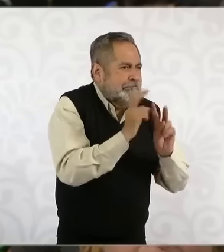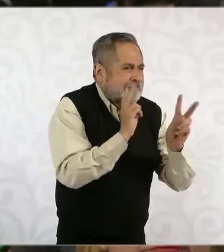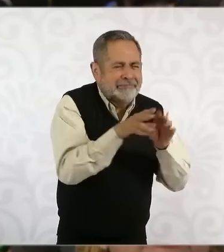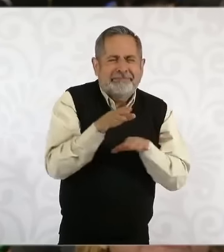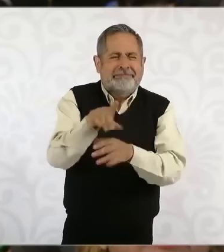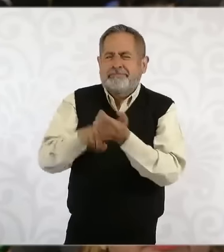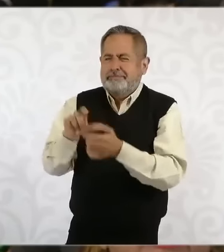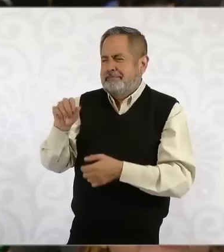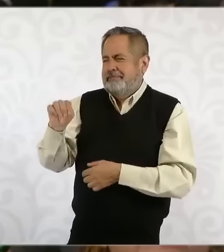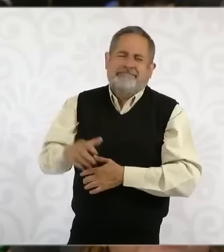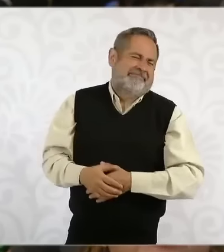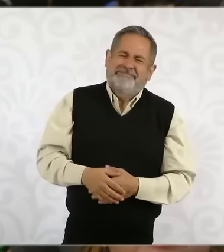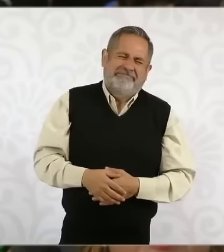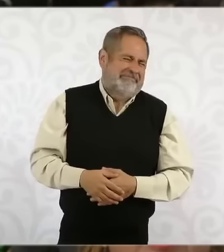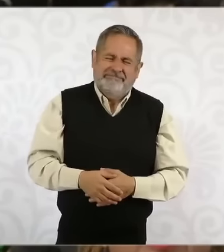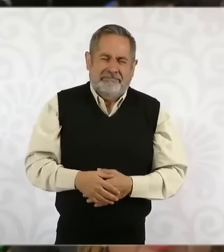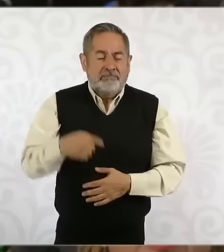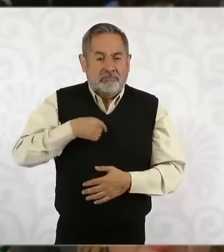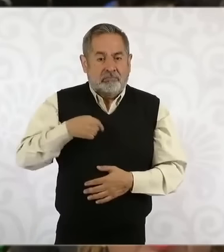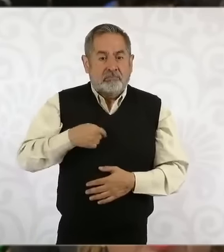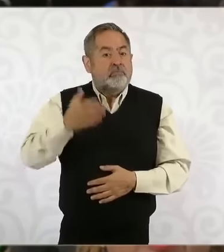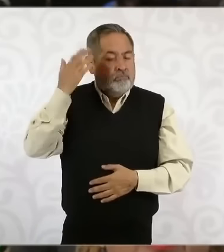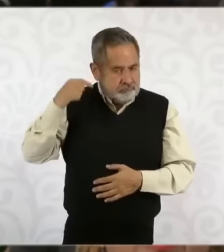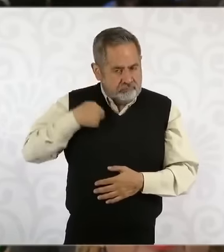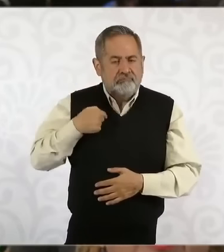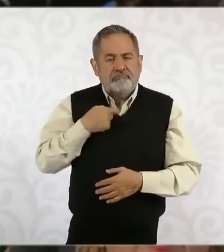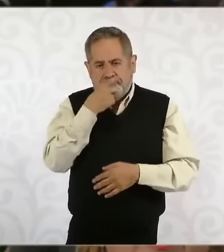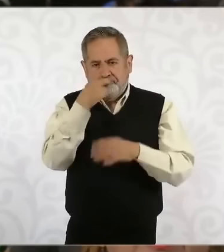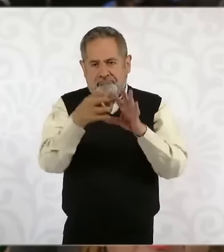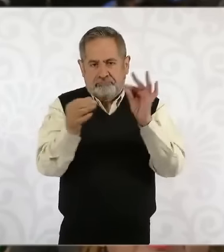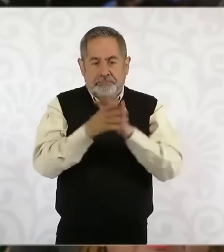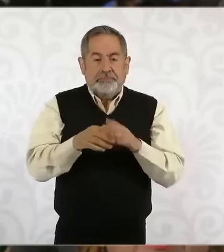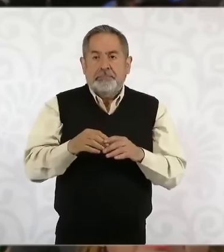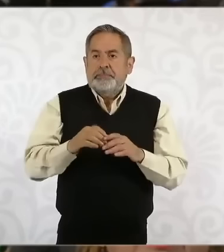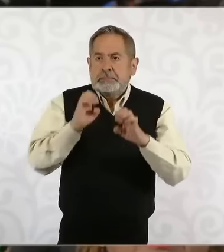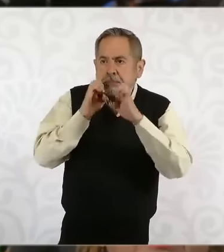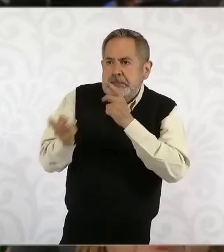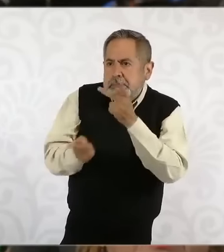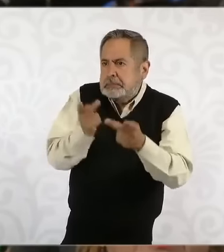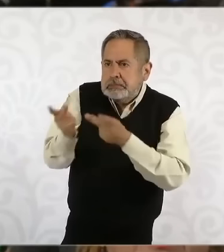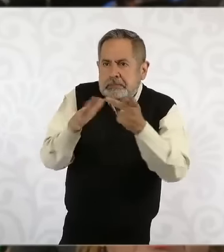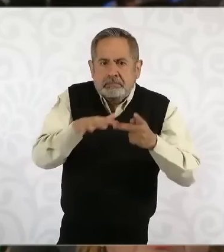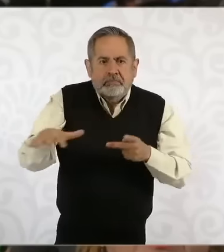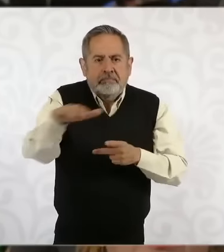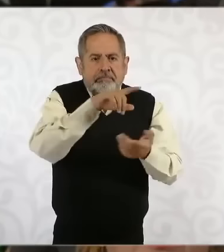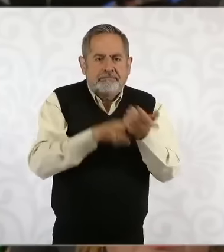Obrador. Yo aquí en la última participación le comentaba de la encuesta de laseras de Motecnia